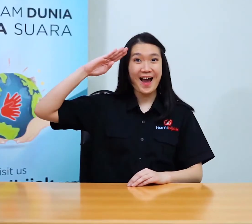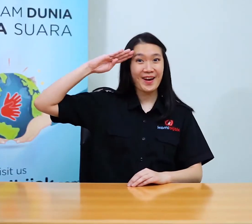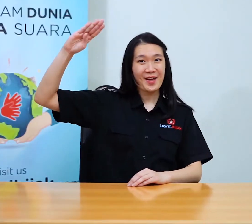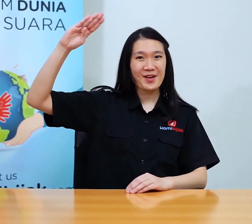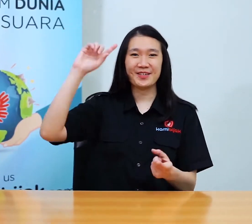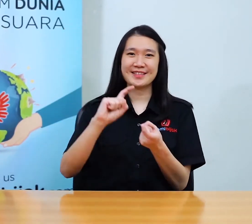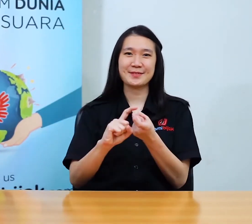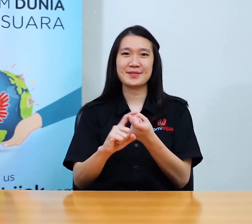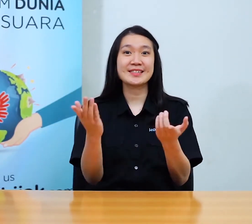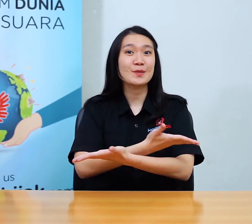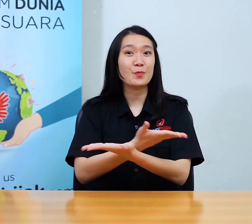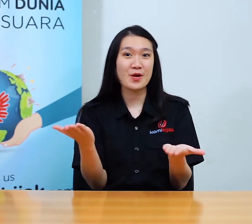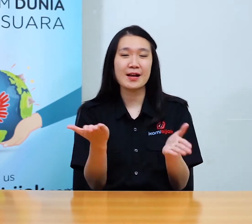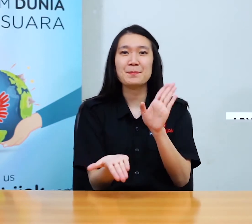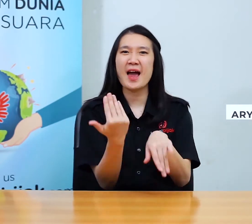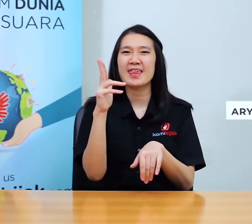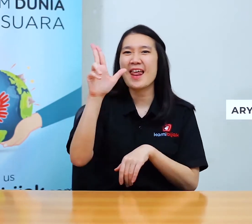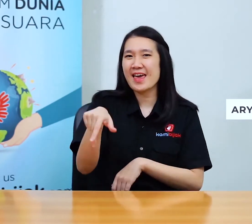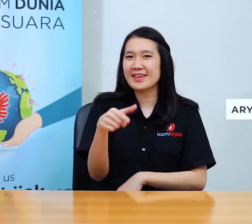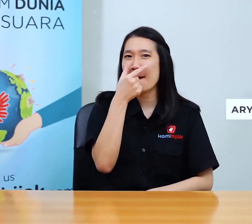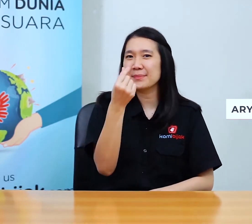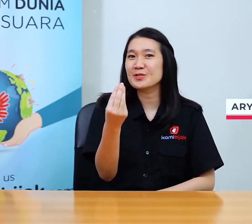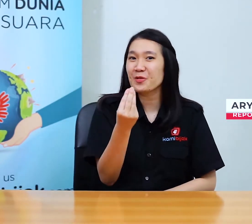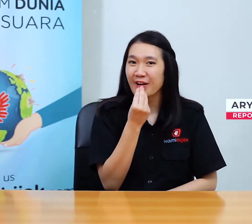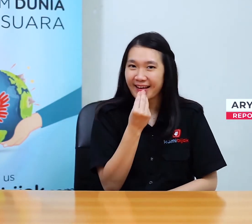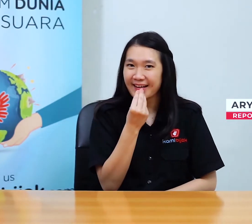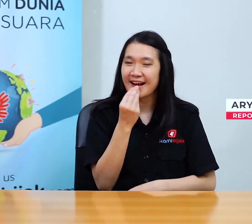Halo teman-teman semua. Kembali lagi di Kamis Kuliner.